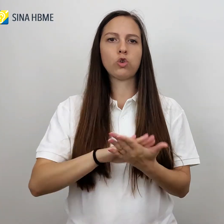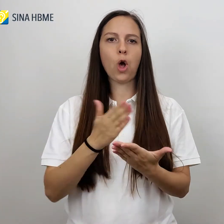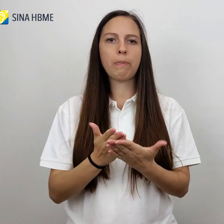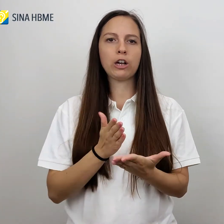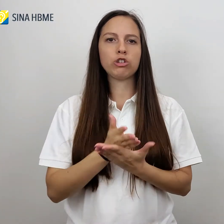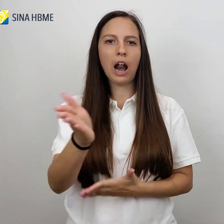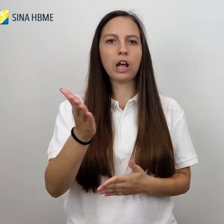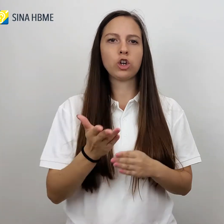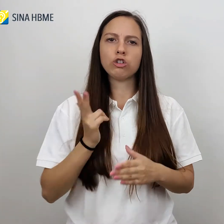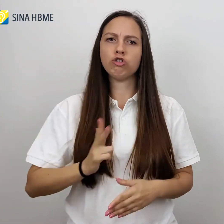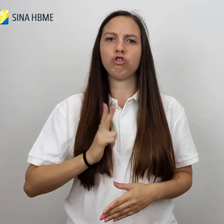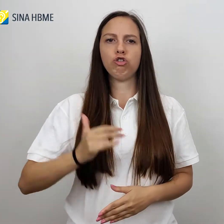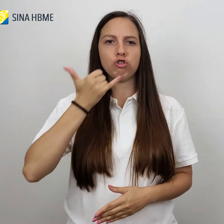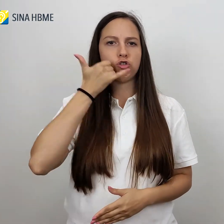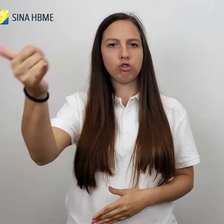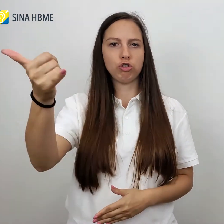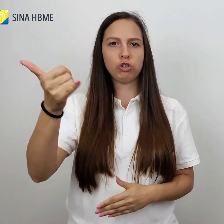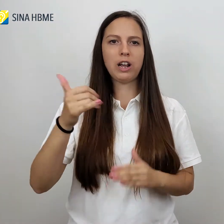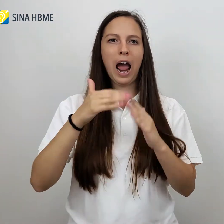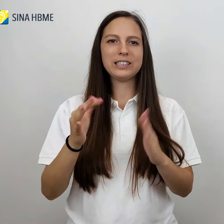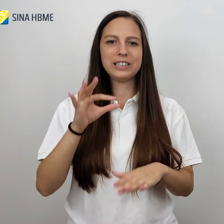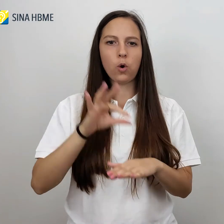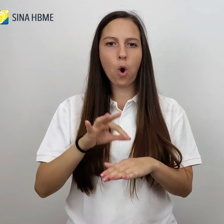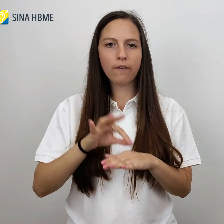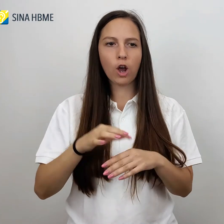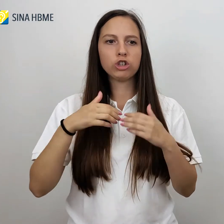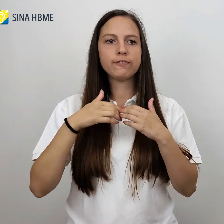akkor a HJKE jelnyelvi tolmácsszolgálat keresztül minél előbb fel kell hívni a házi orvosát,